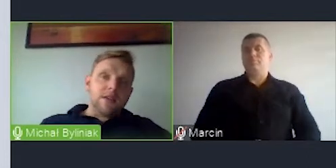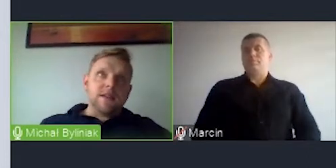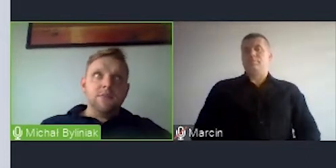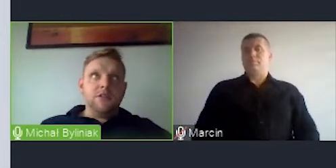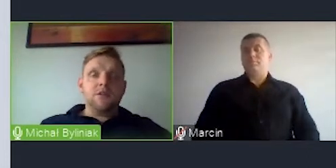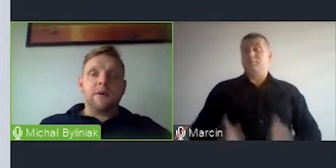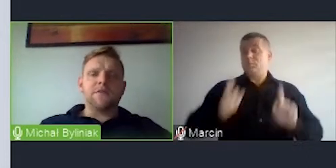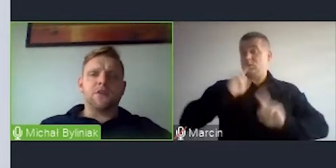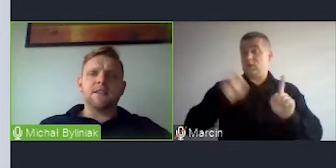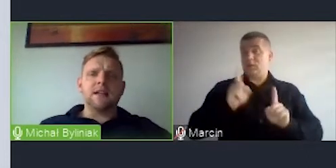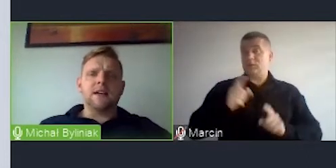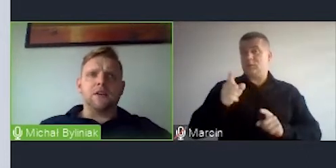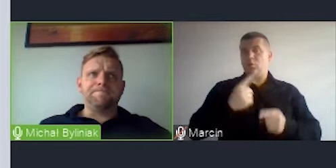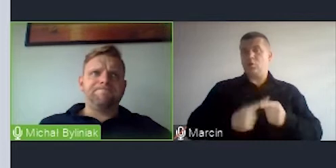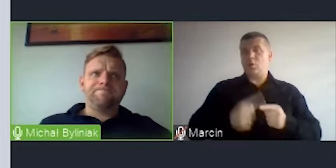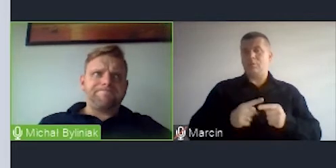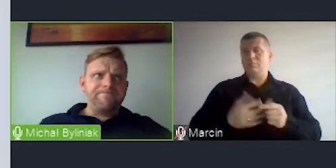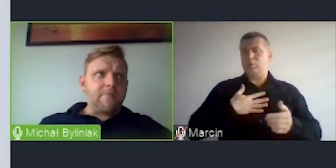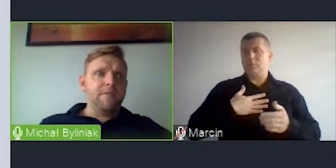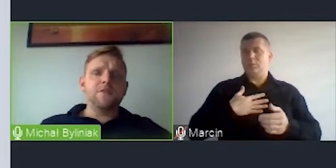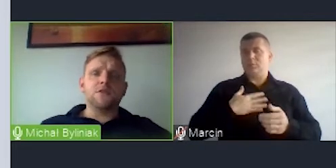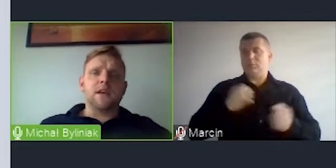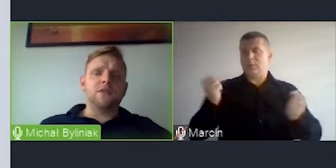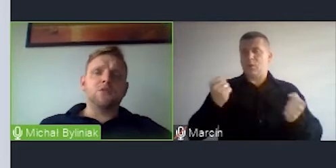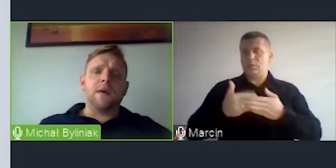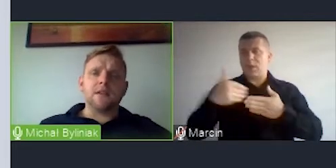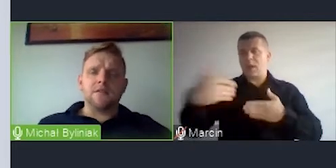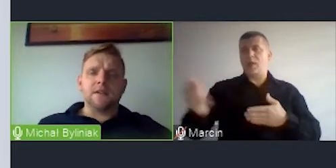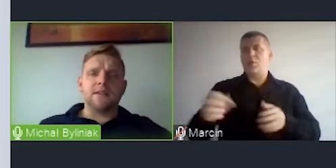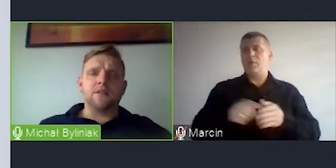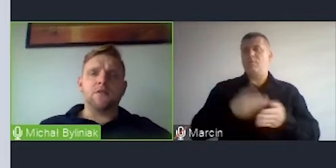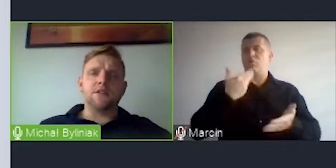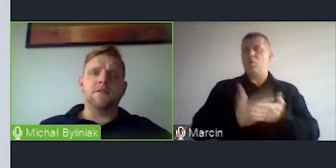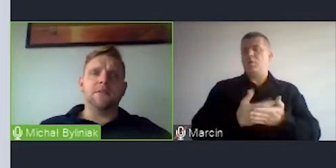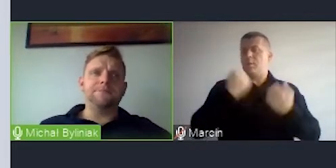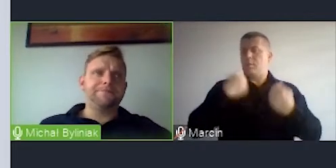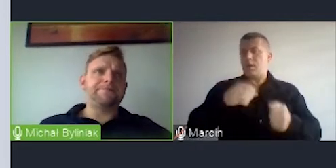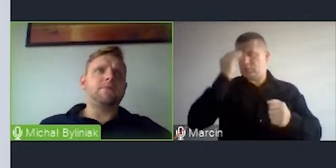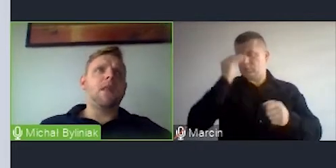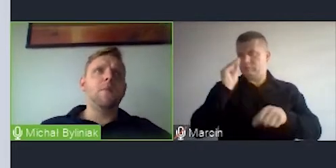Czasem idziecie Państwo trochę za daleko we wnioskach i tu bardzo was na to uwrażliwiam,